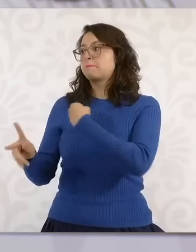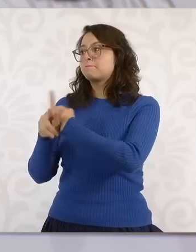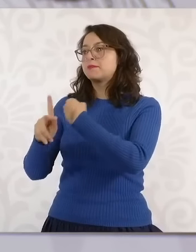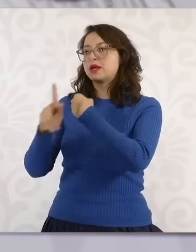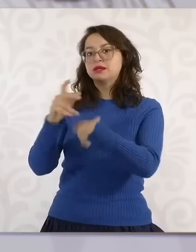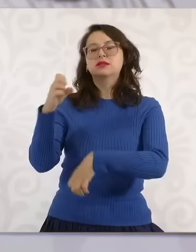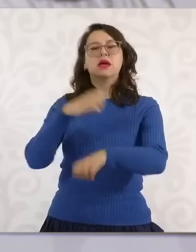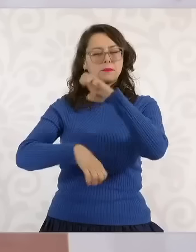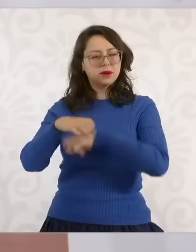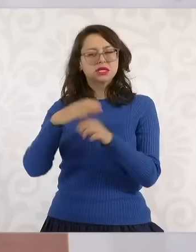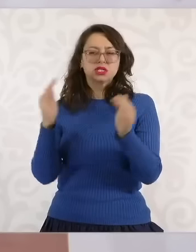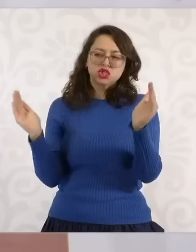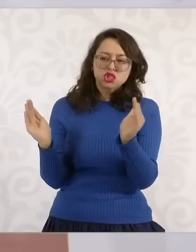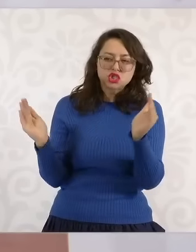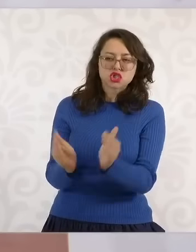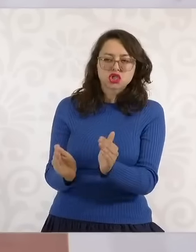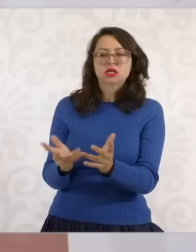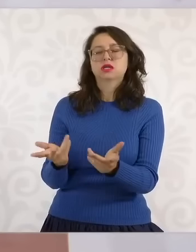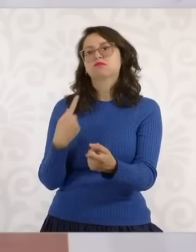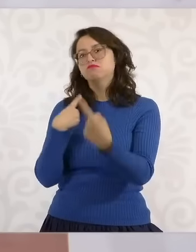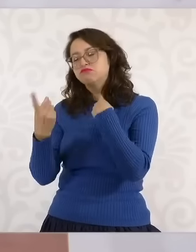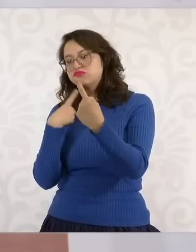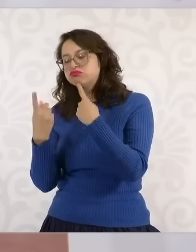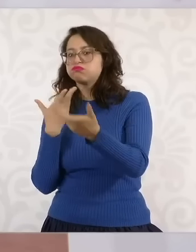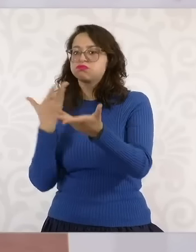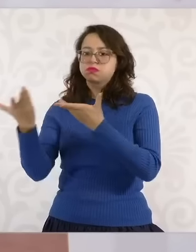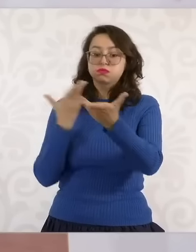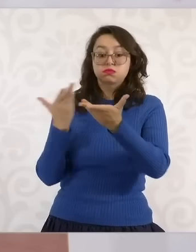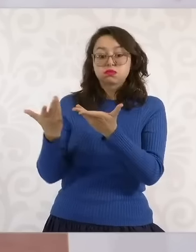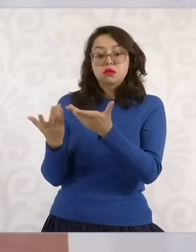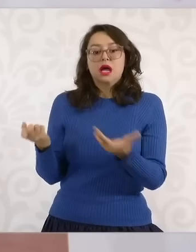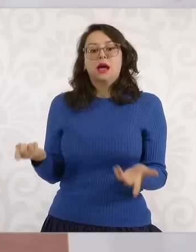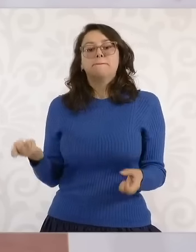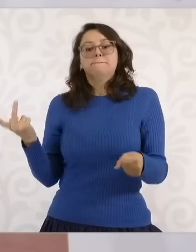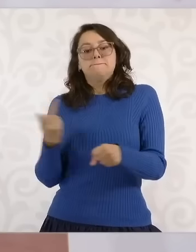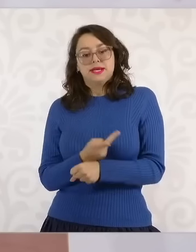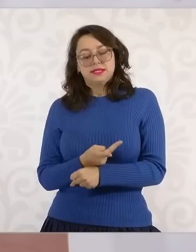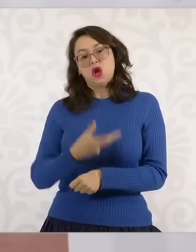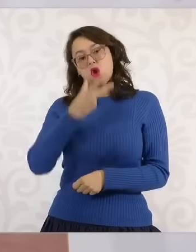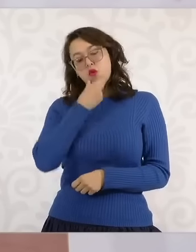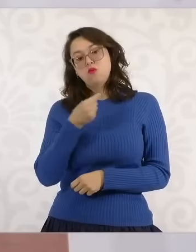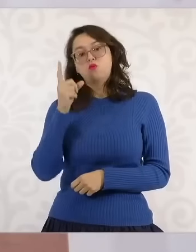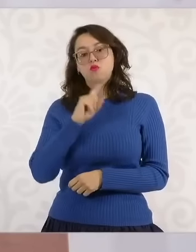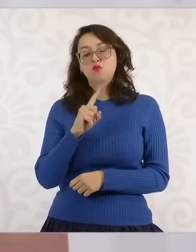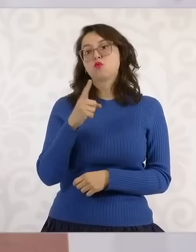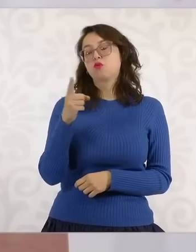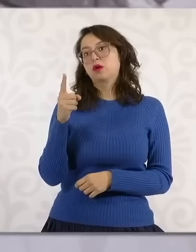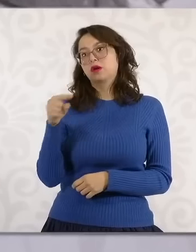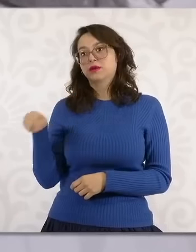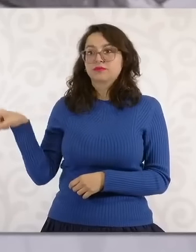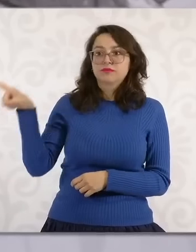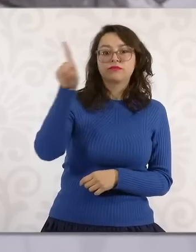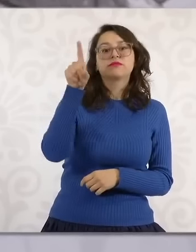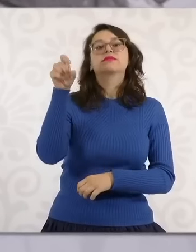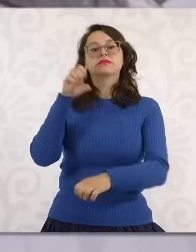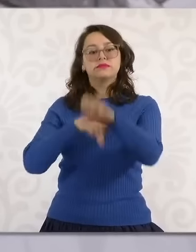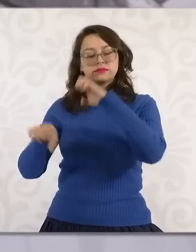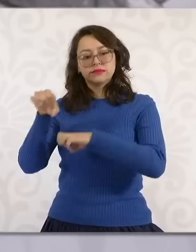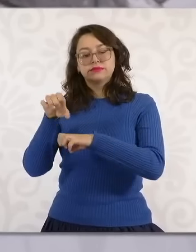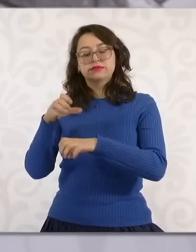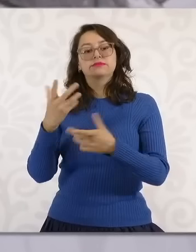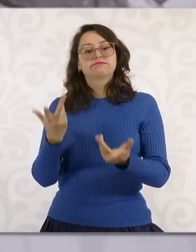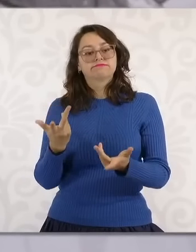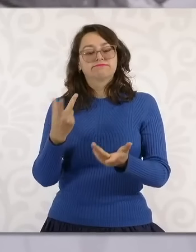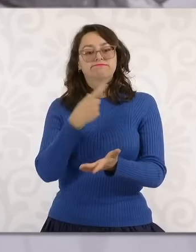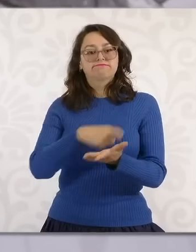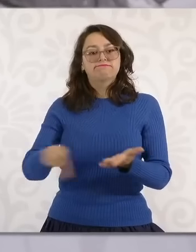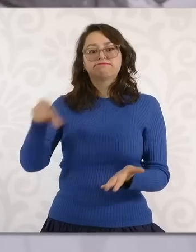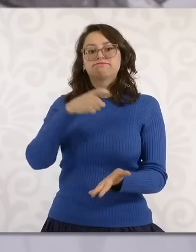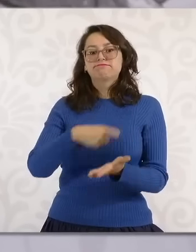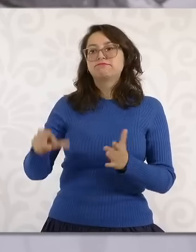empresarios, porque muchos de ellos o de ellas e utilizan muchos insumos que vienen de otros